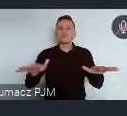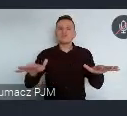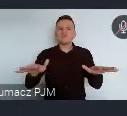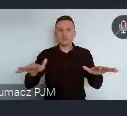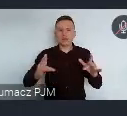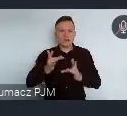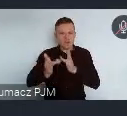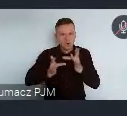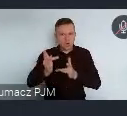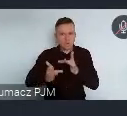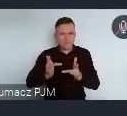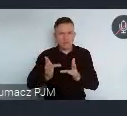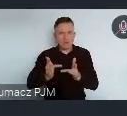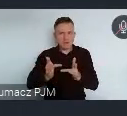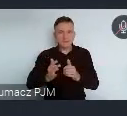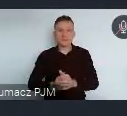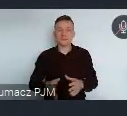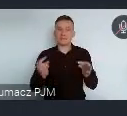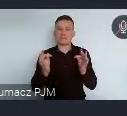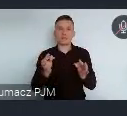której w tym momencie już mamy bardzo dużo